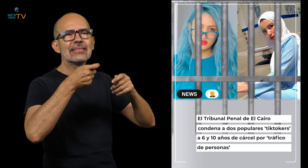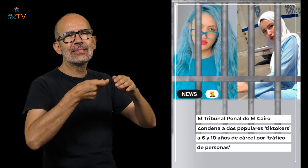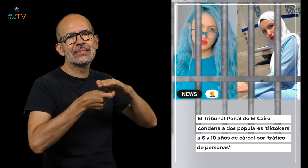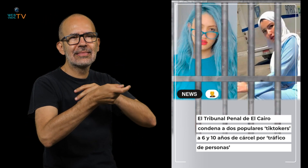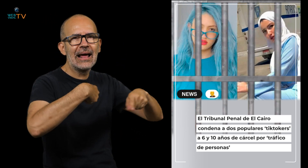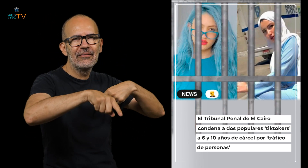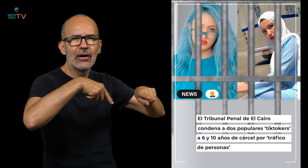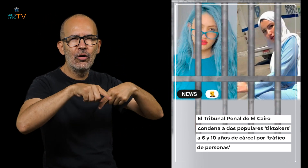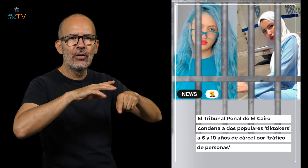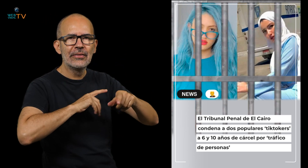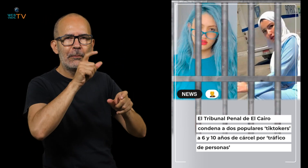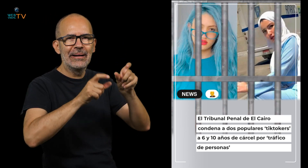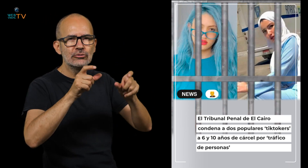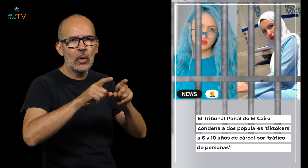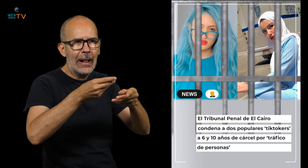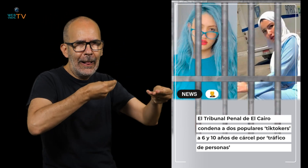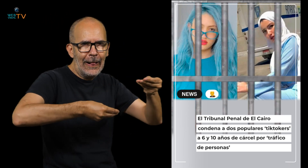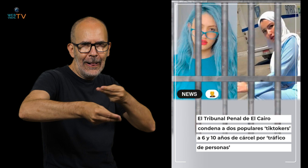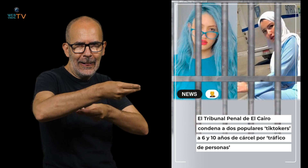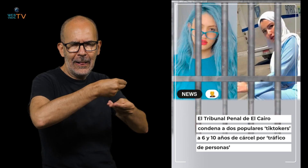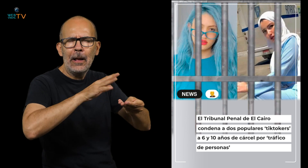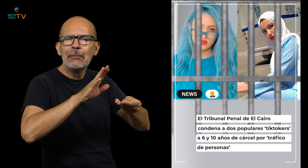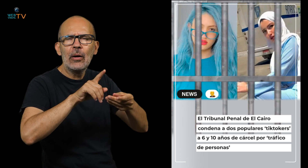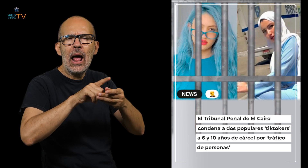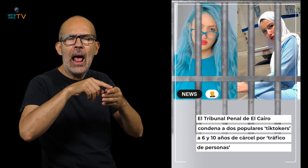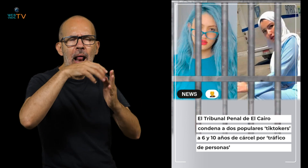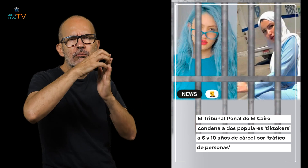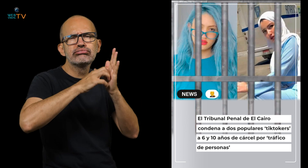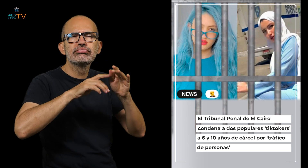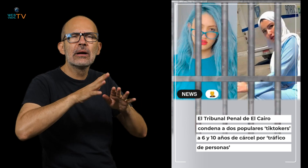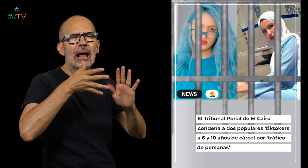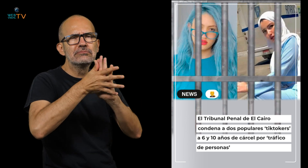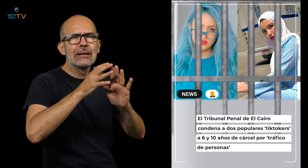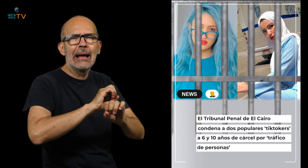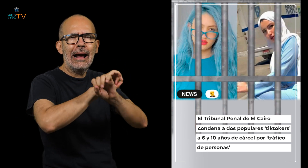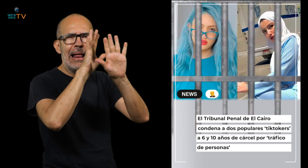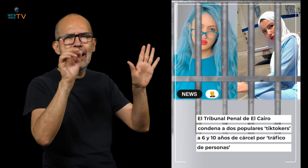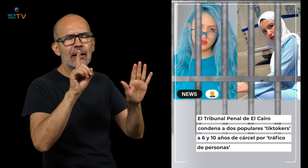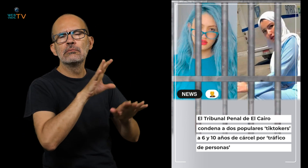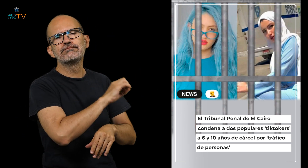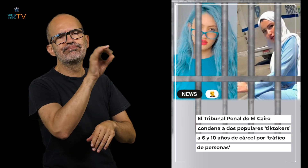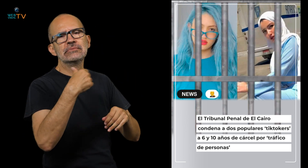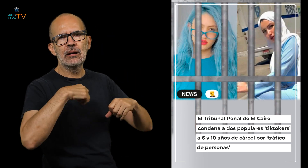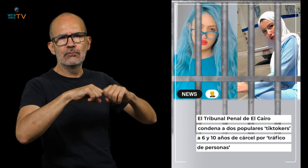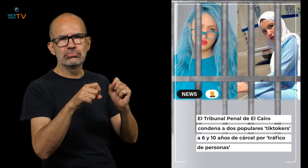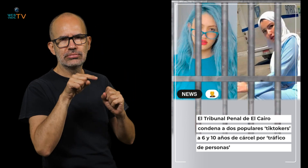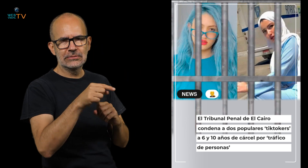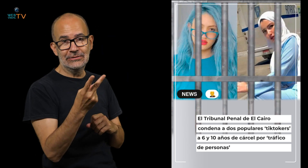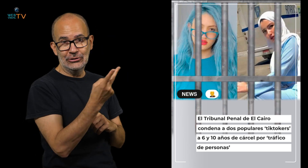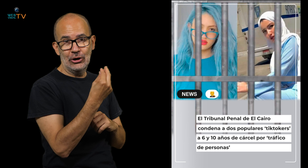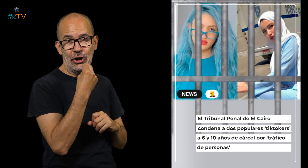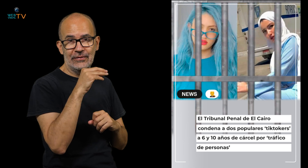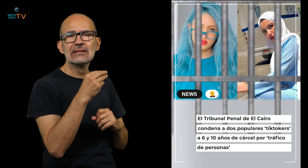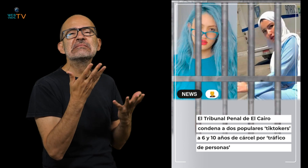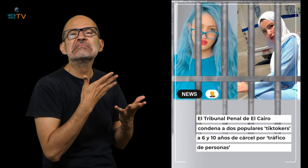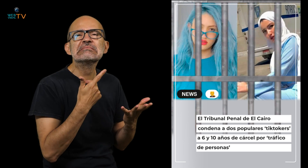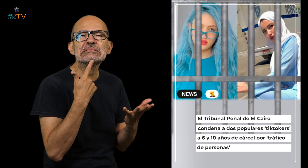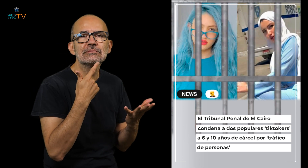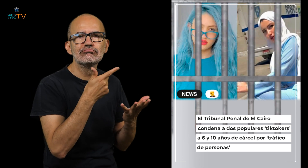de tráfico de personas aunque no han salido a la luz más detalles.